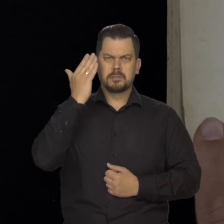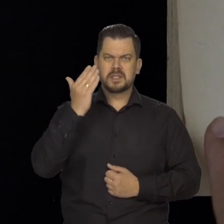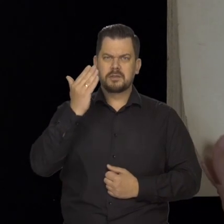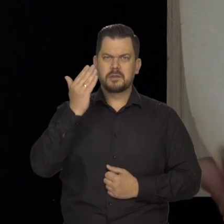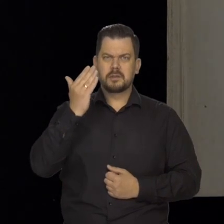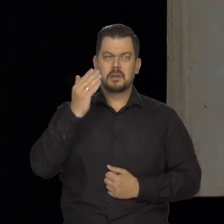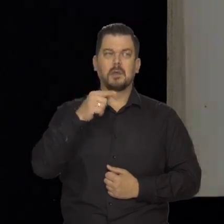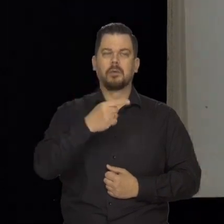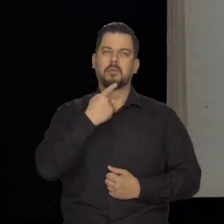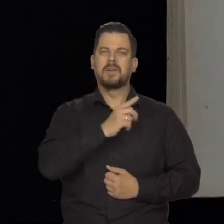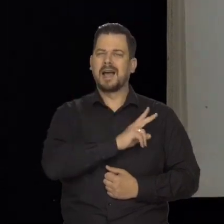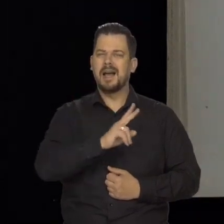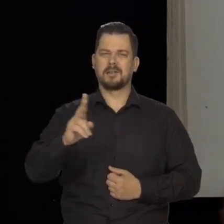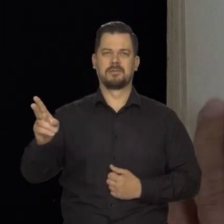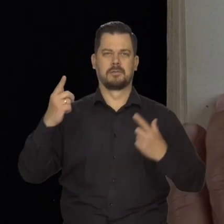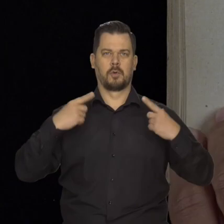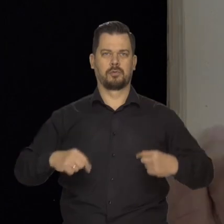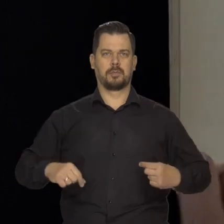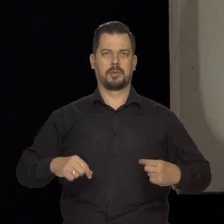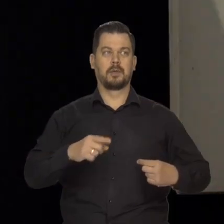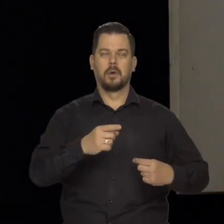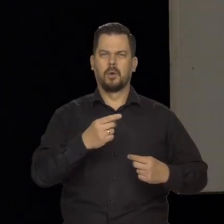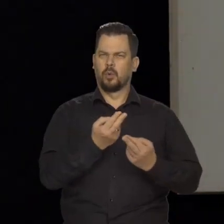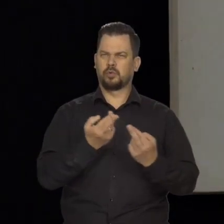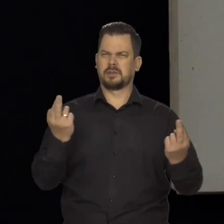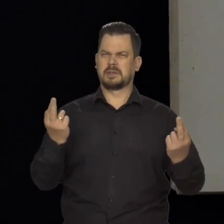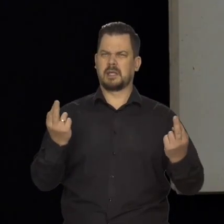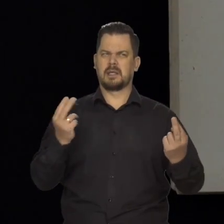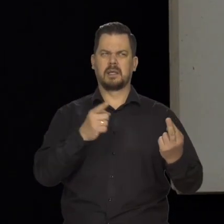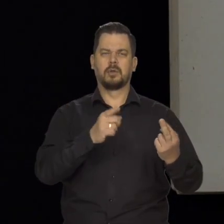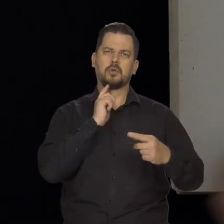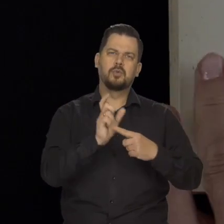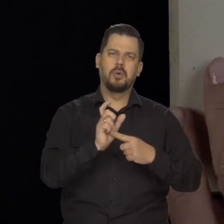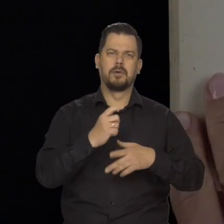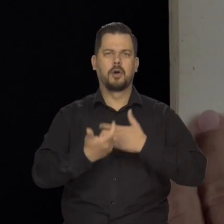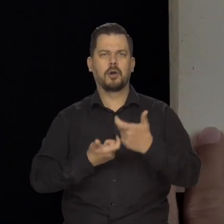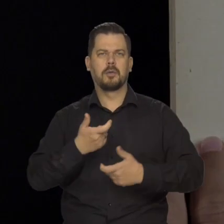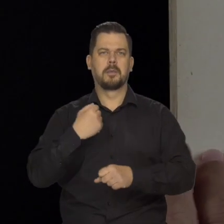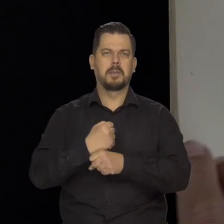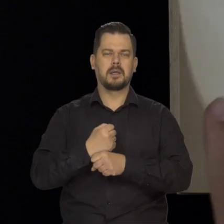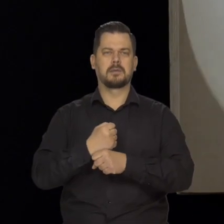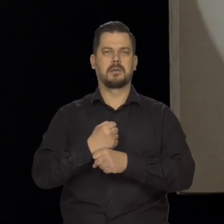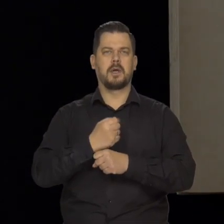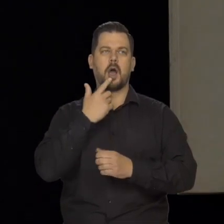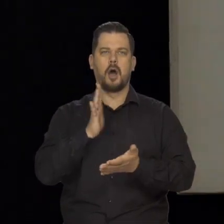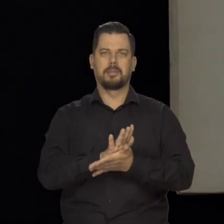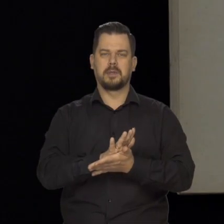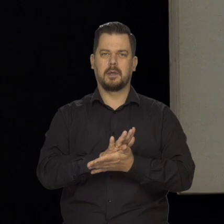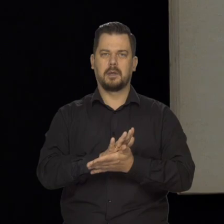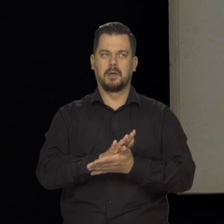Dla umysłowo chorych! That's what we call all those who differ too much from us in their words, actions, and opinions.